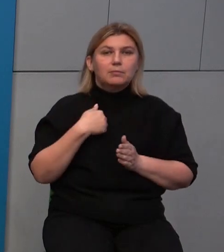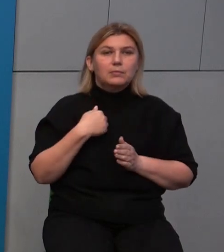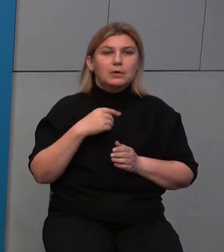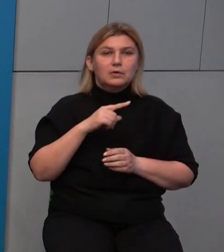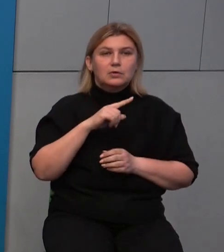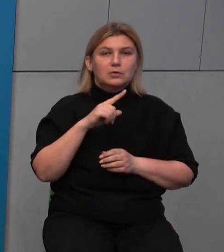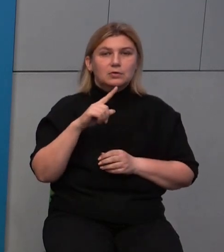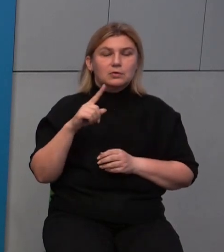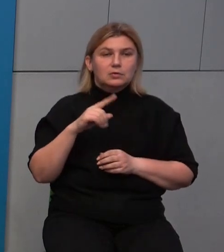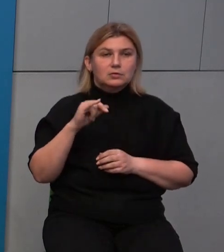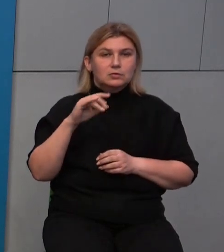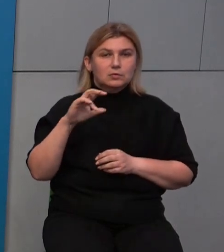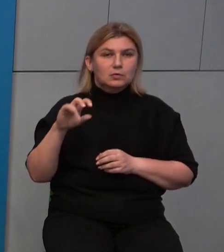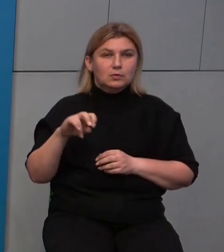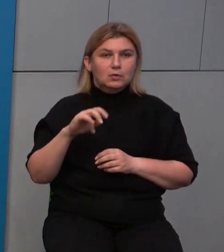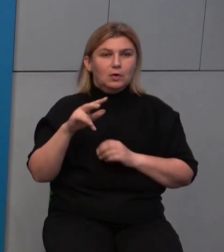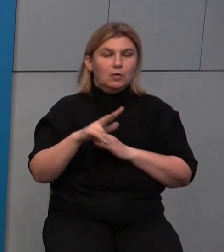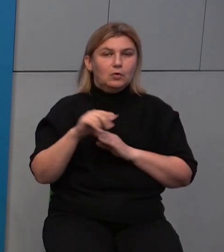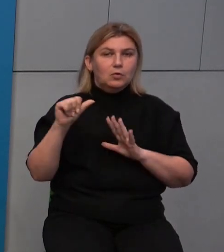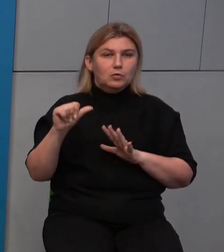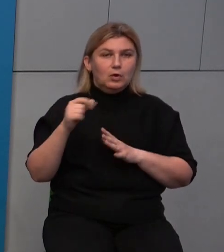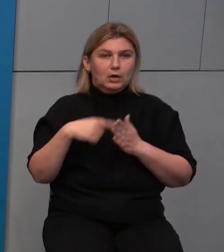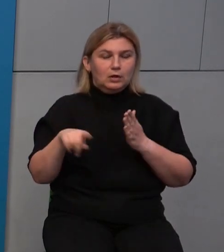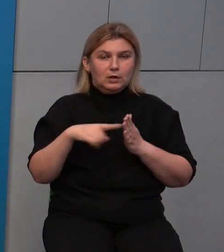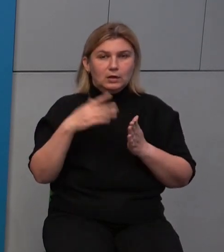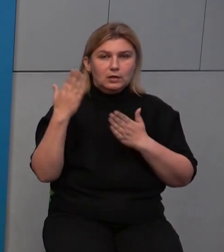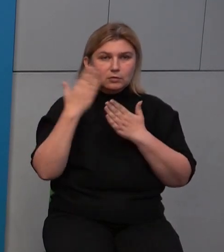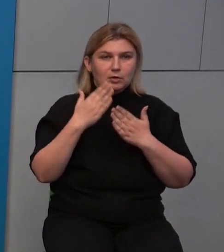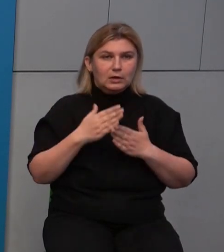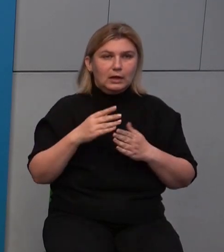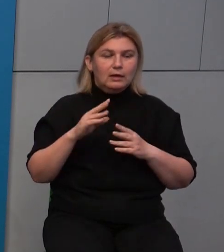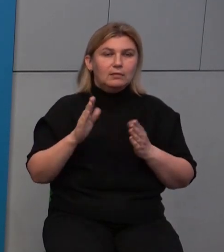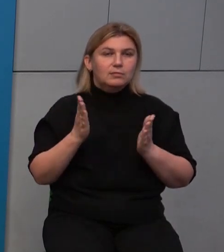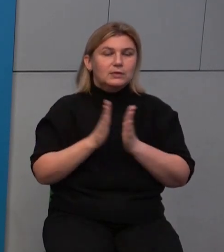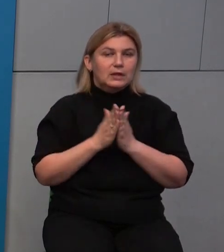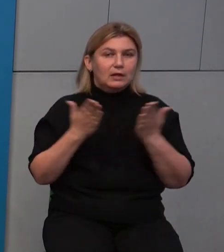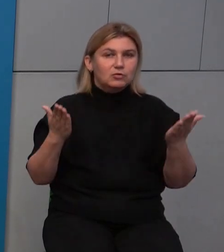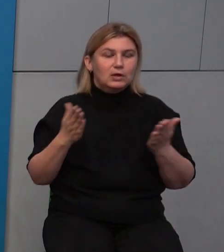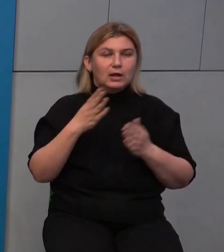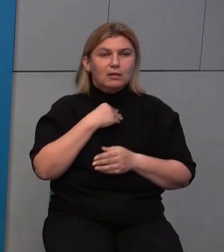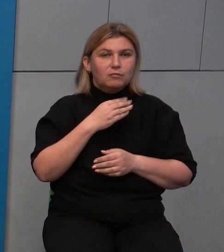i 86. raz czytałam Teczkę Lwowską, to podeszła do mnie pani z archiwum